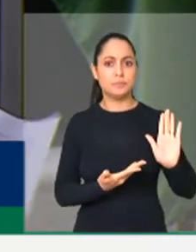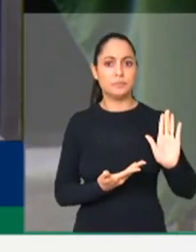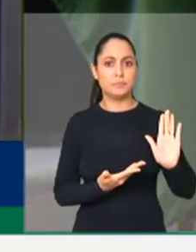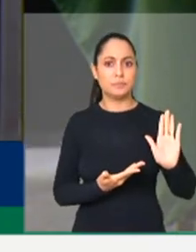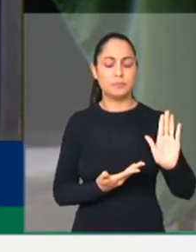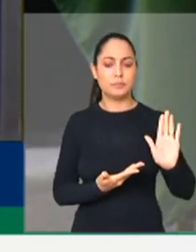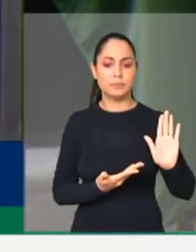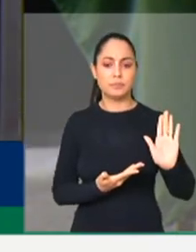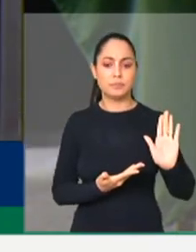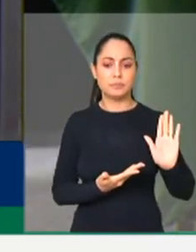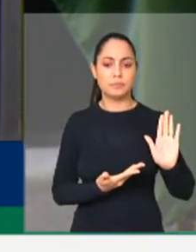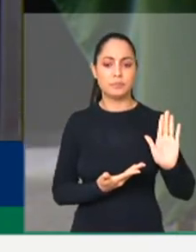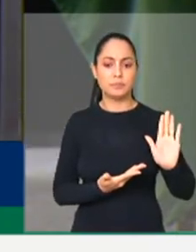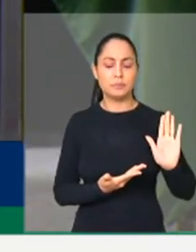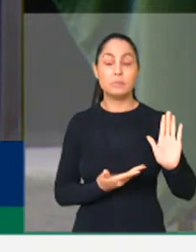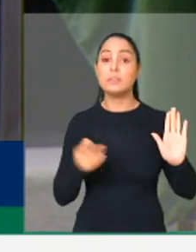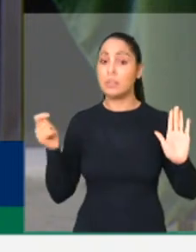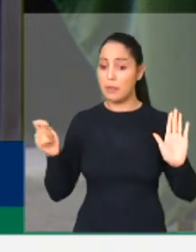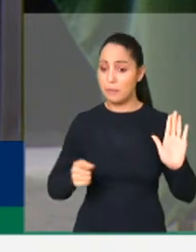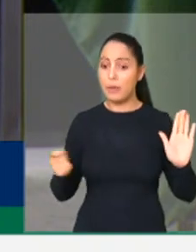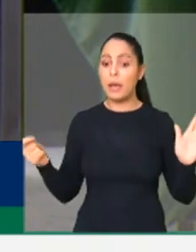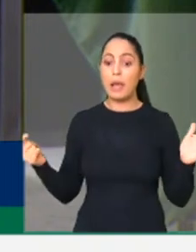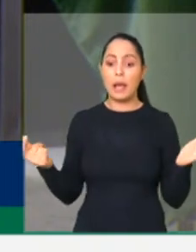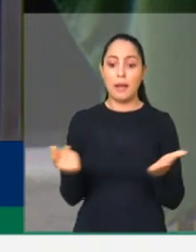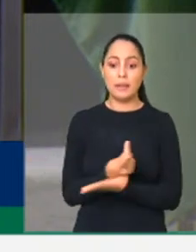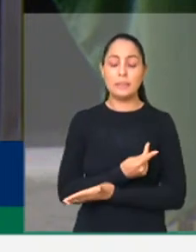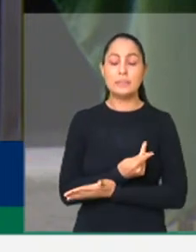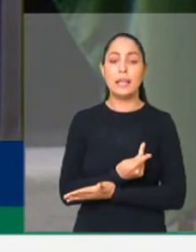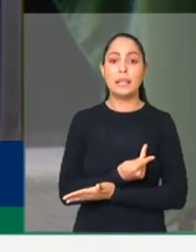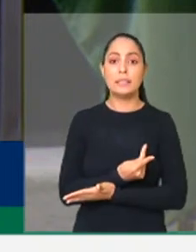DESTACAR POTENCIAL RISCO DE AJUIZAMENTO DAS AÇÕES SUPOSTA QUEBRA DE CONTRATO JÁ QUE OS FUNDOS PERMANECENDO